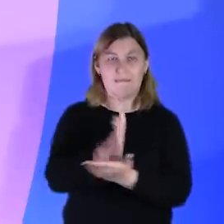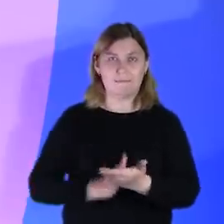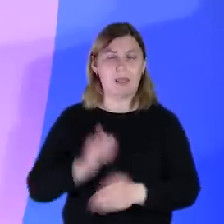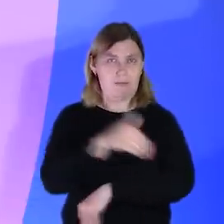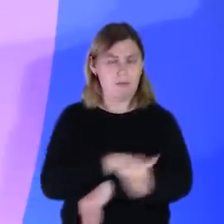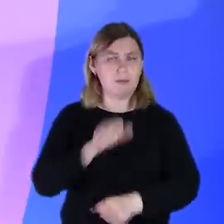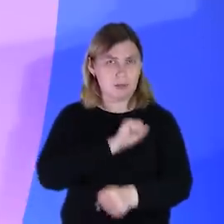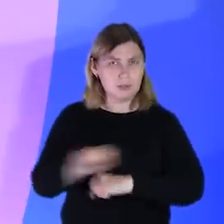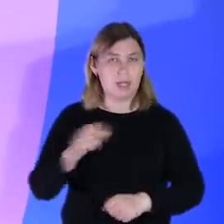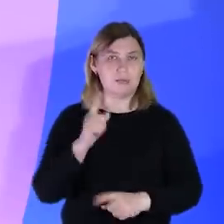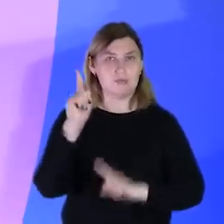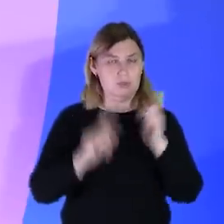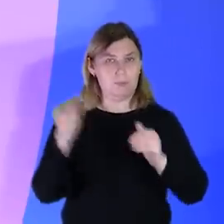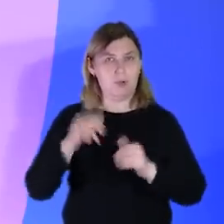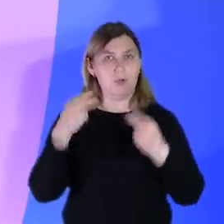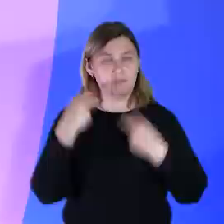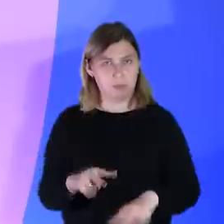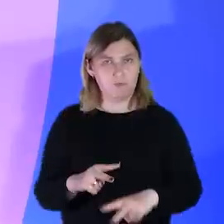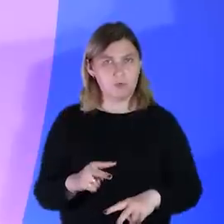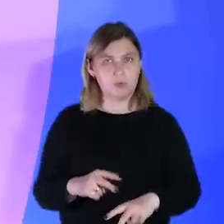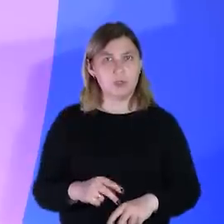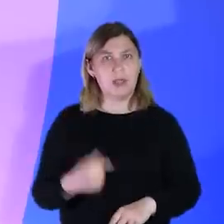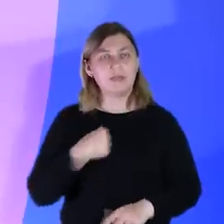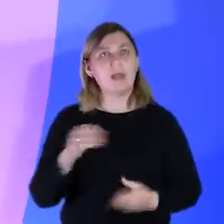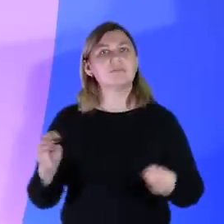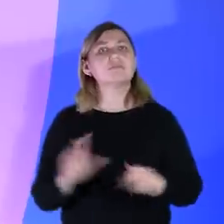i że czasami może zostać przywrócona. Nas trochę przyzwyczaiło to...